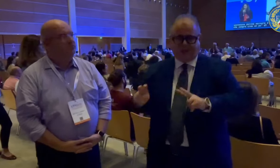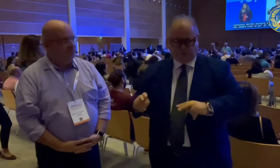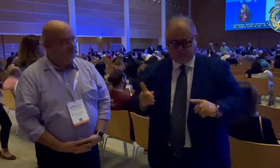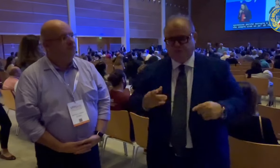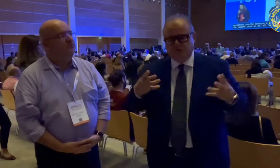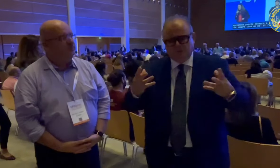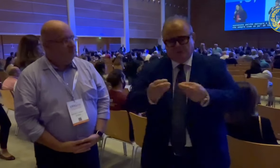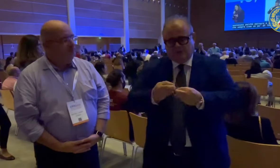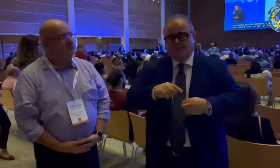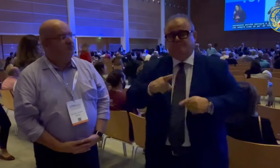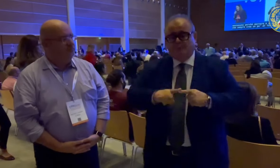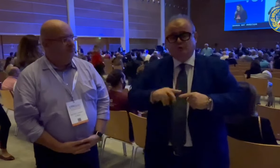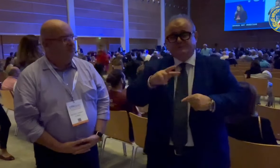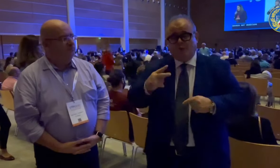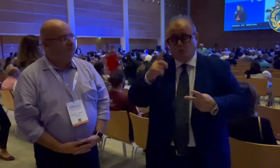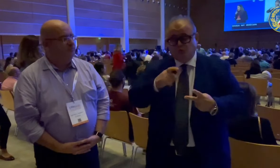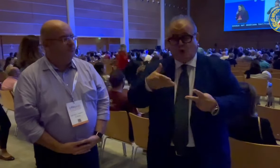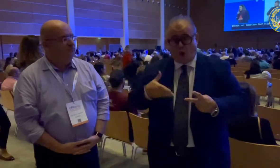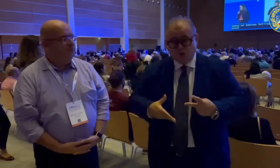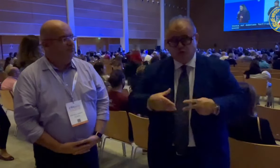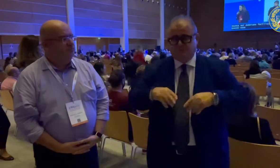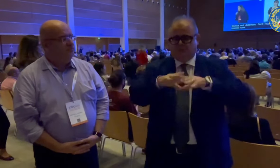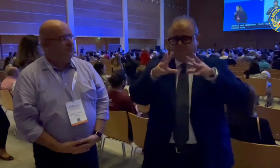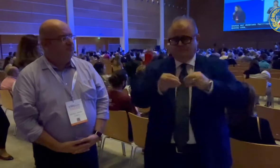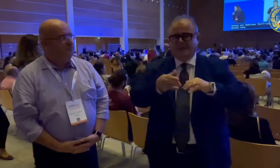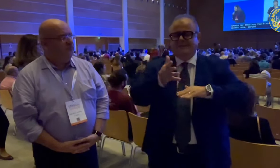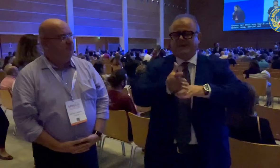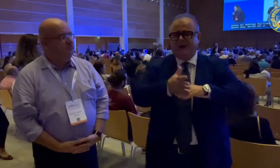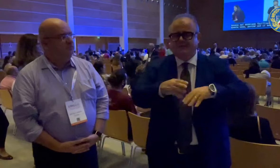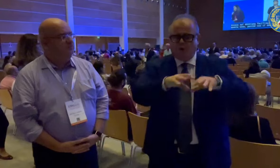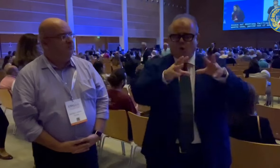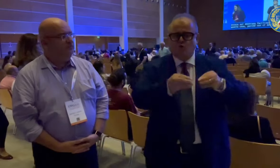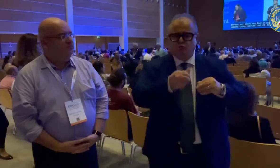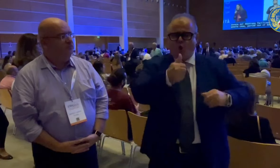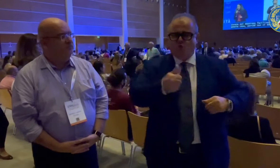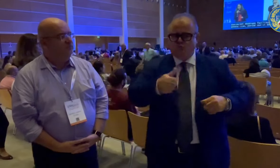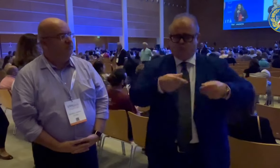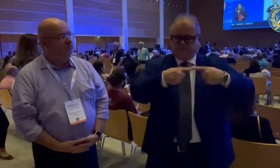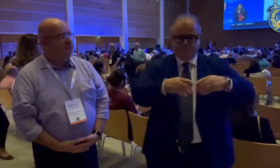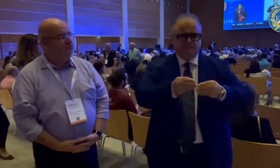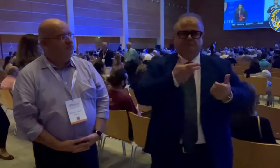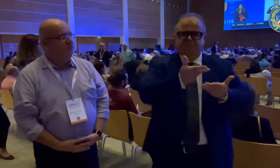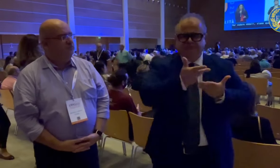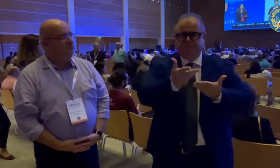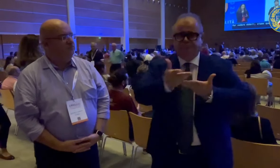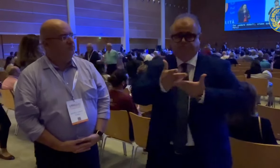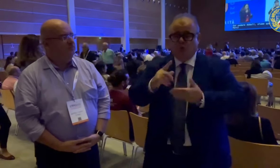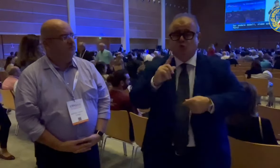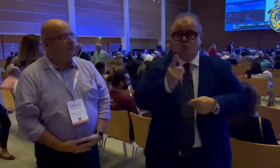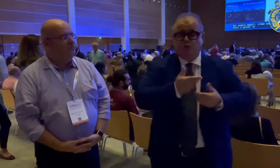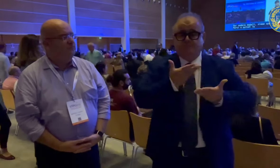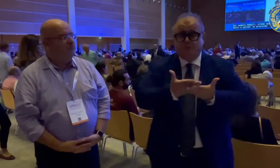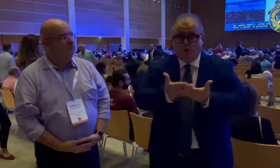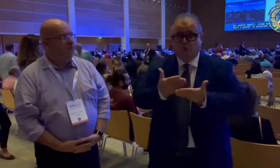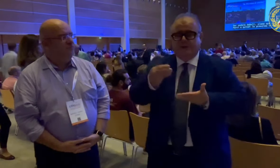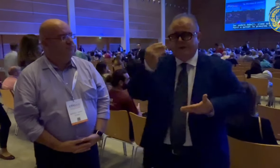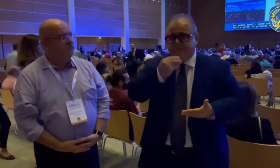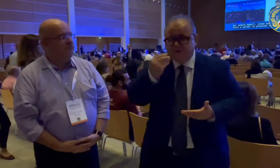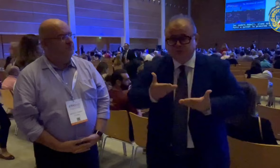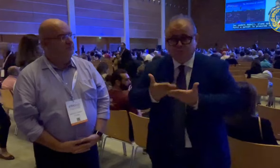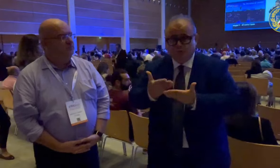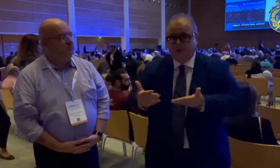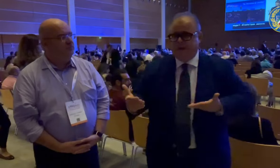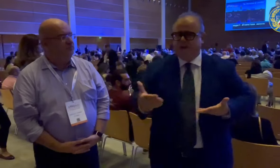nel pomeriggio si sono svolti seminari tematici inerenti a diverse aree. Nella seconda giornata, quella di oggi (23.09.2023) si è svolta la restituzione in plenaria delle